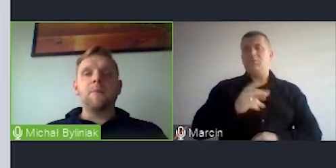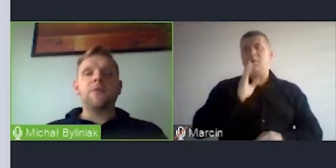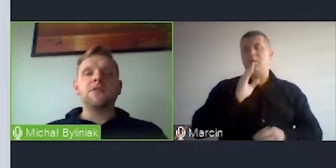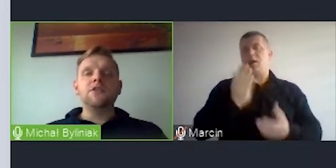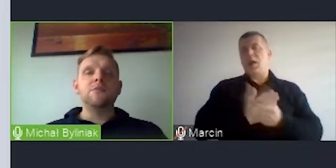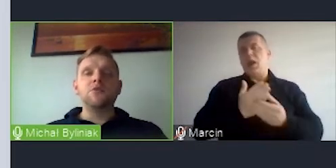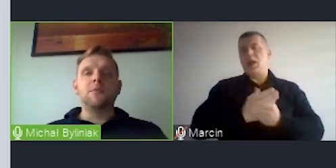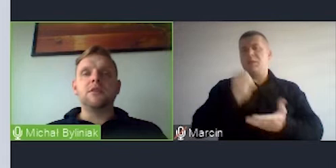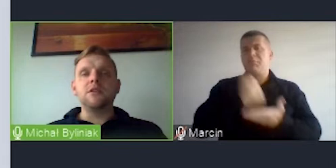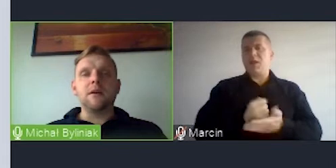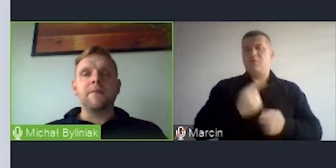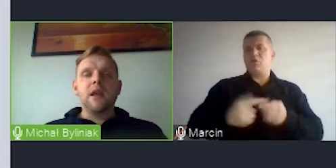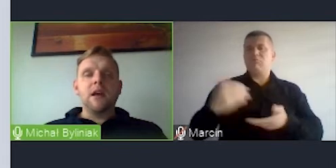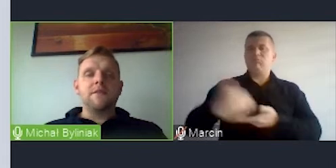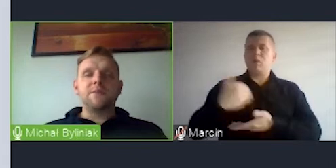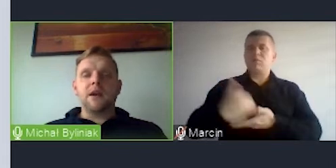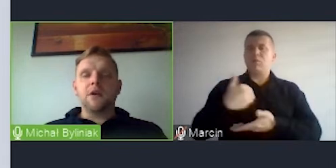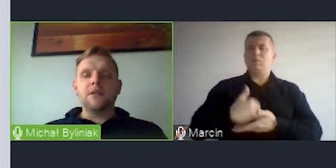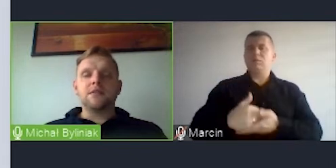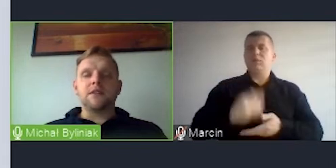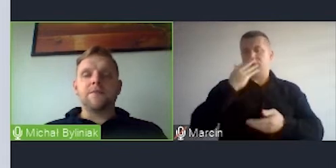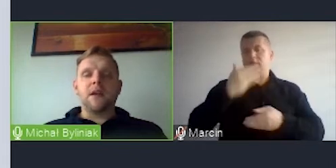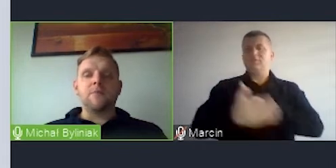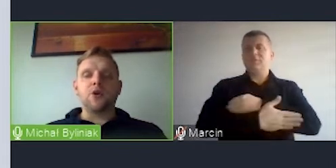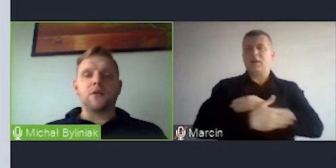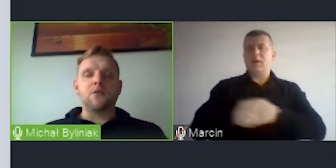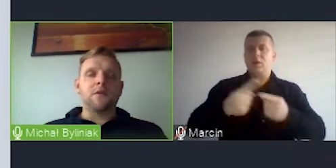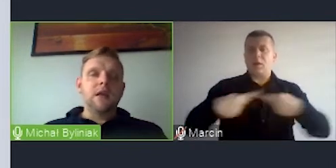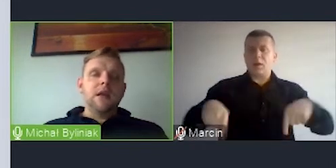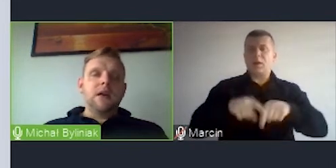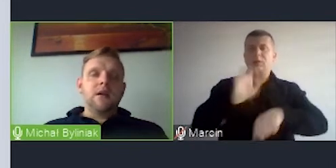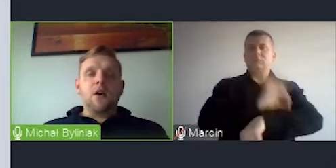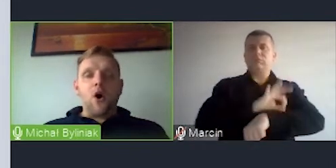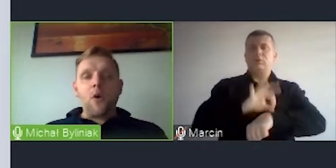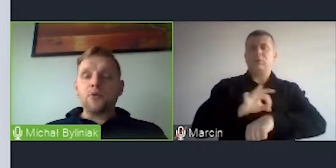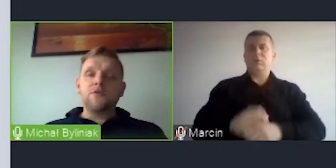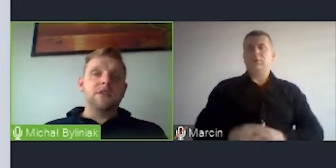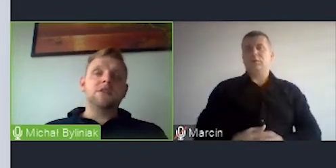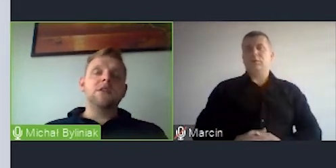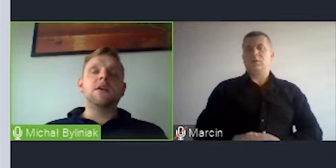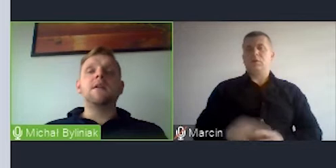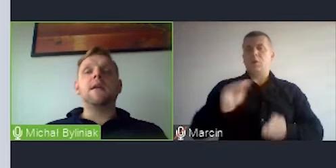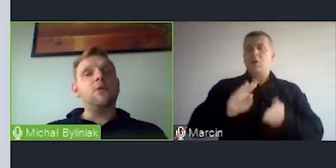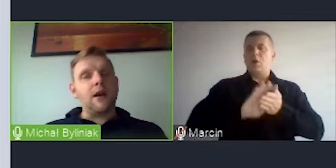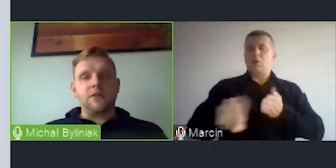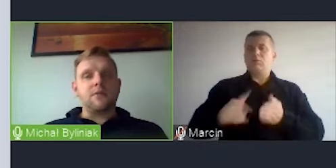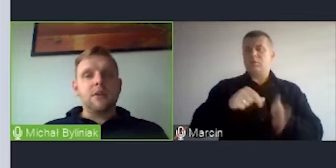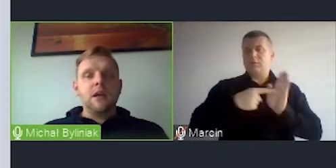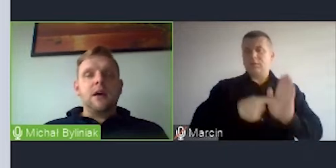który będzie nam wspierał realizację projektu. Oprócz wytycznych – regulamin.